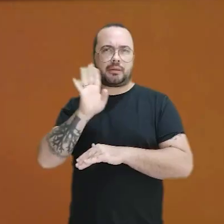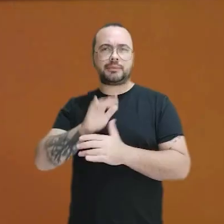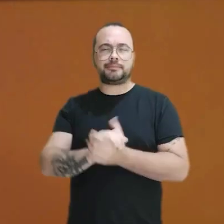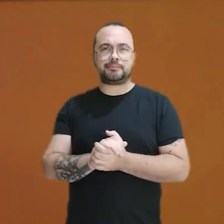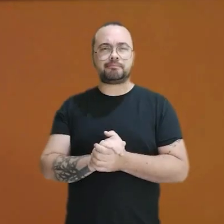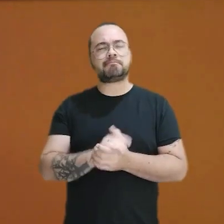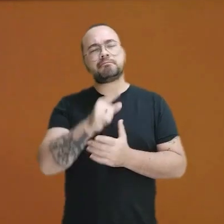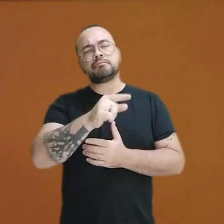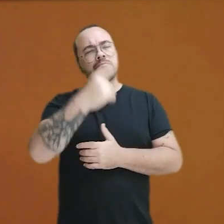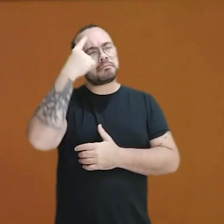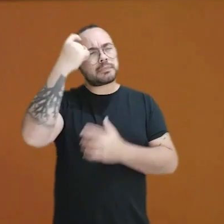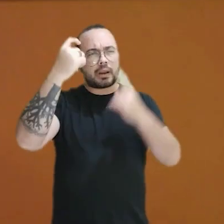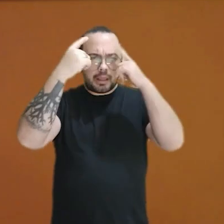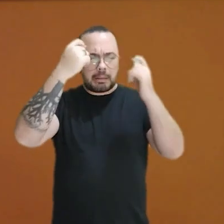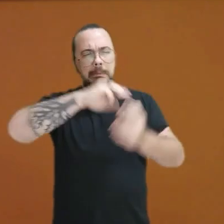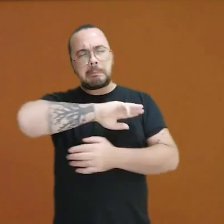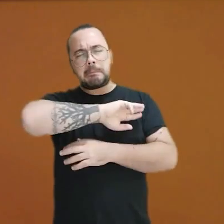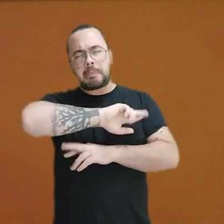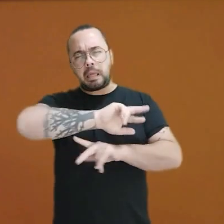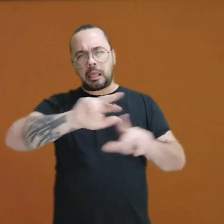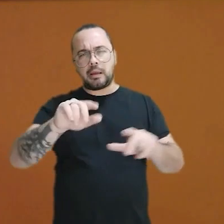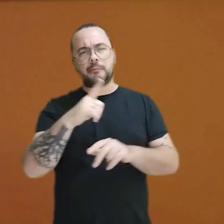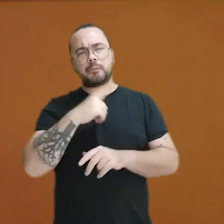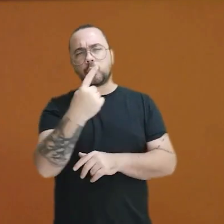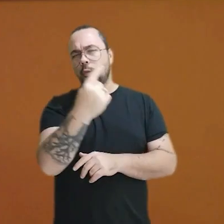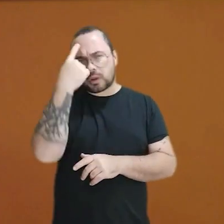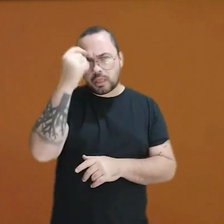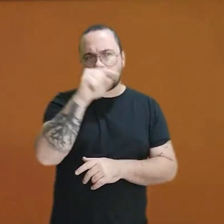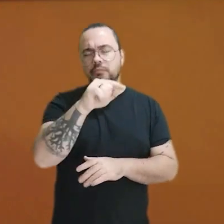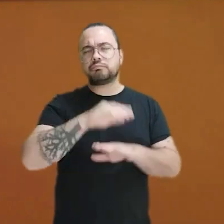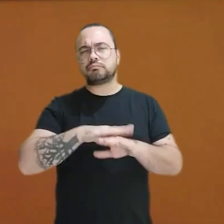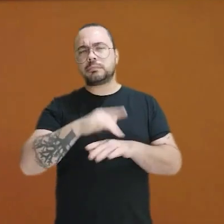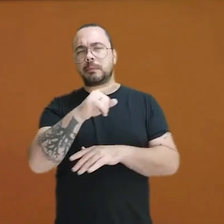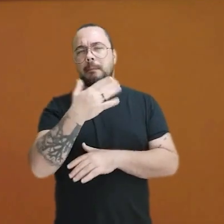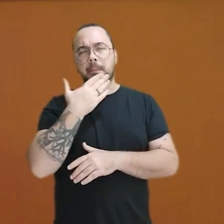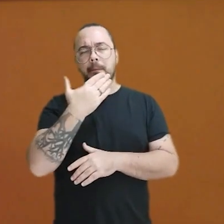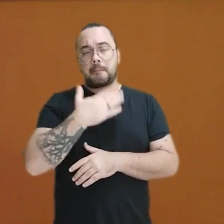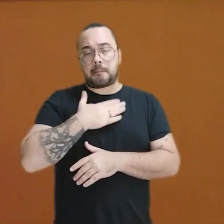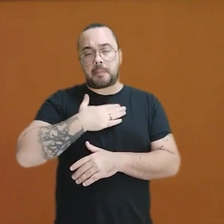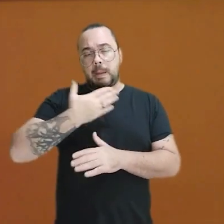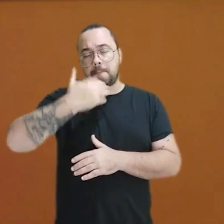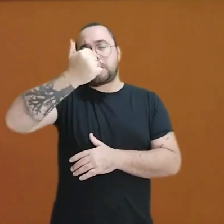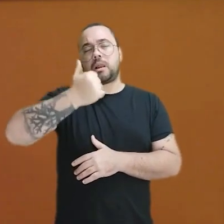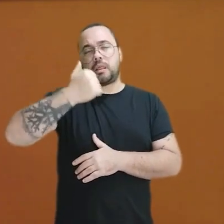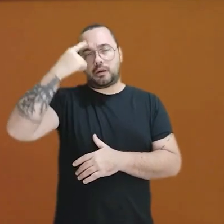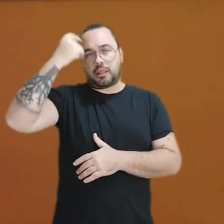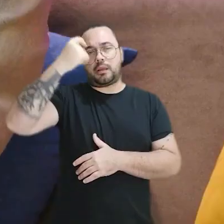Das milhares de ideias que você já teve, tem uma que você olha e fala assim: "essa é a minha masterpiece, é a minha obra-prima"?